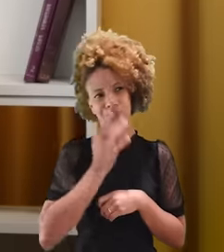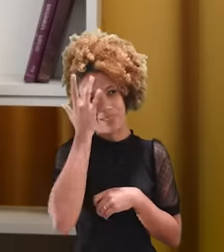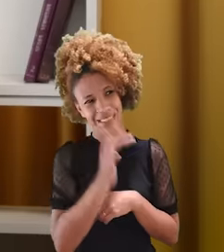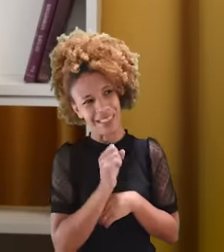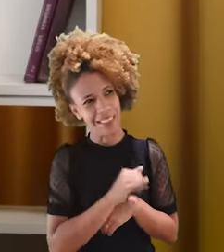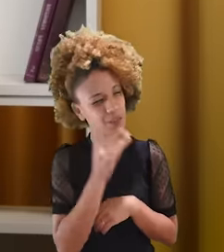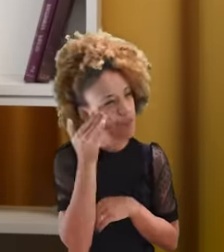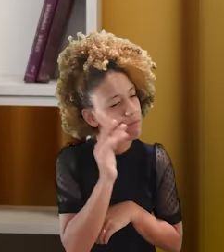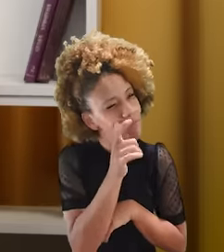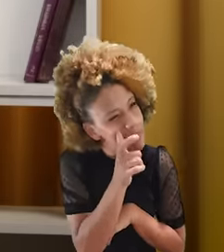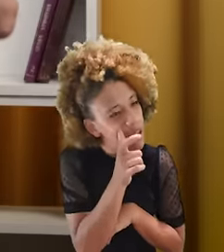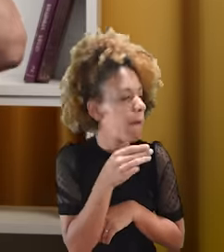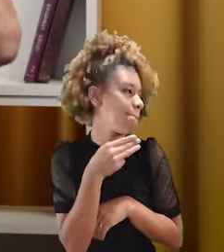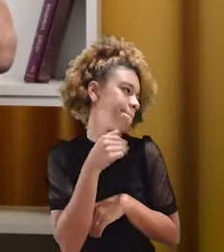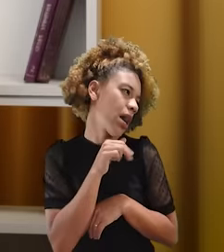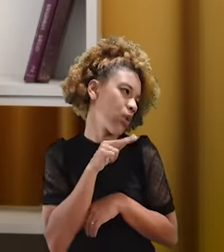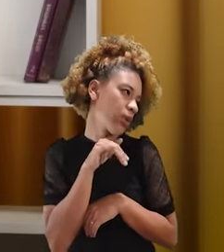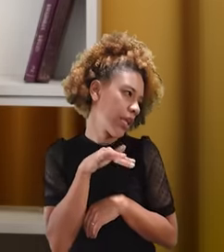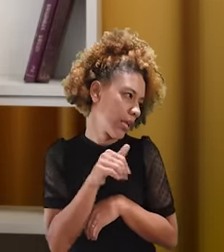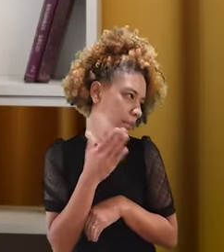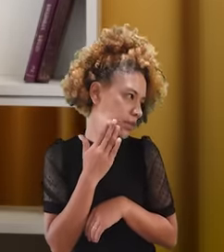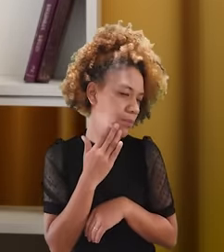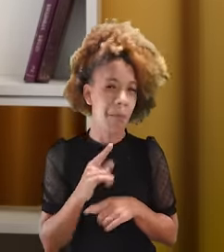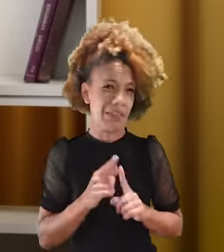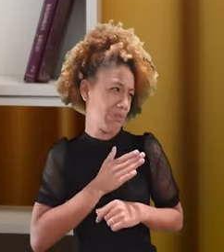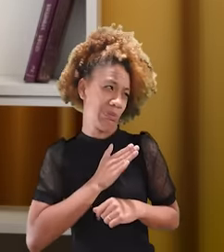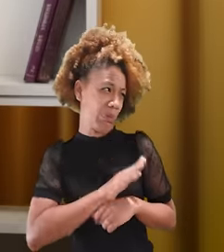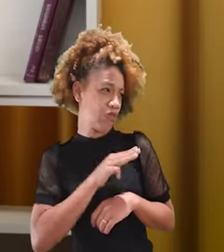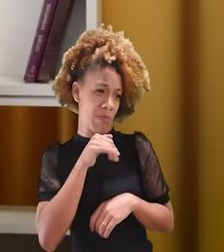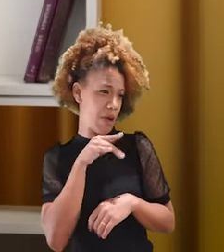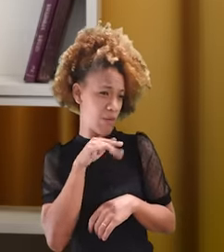por essa coisa assim a macunaima e às vezes assim eu não gosto de macunaima mas parece que se eu não